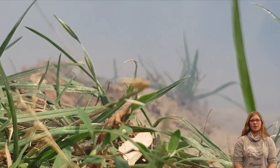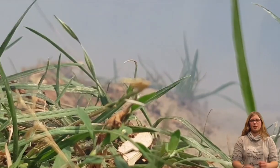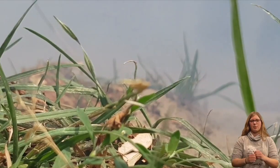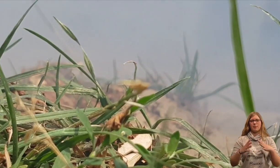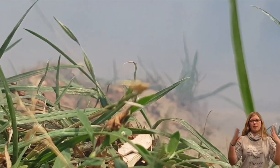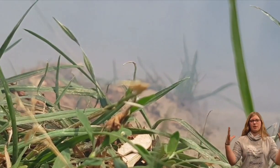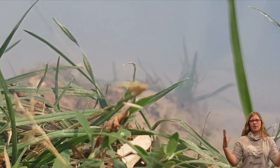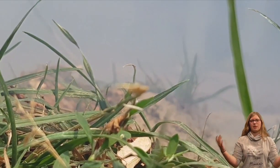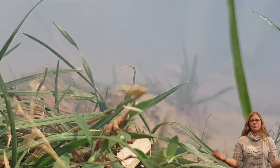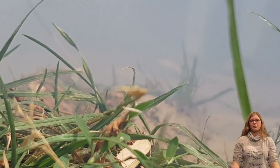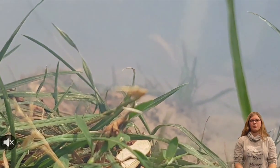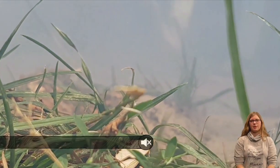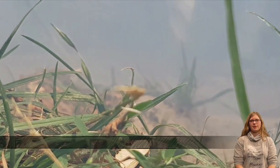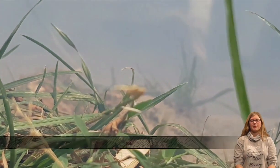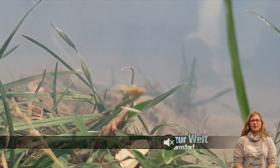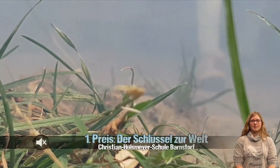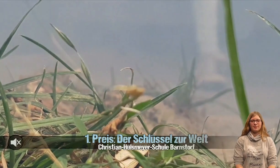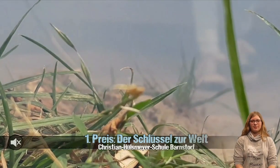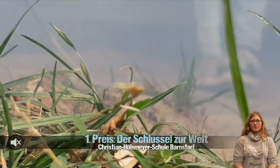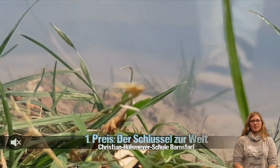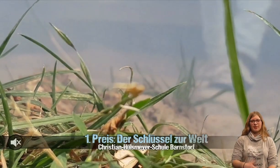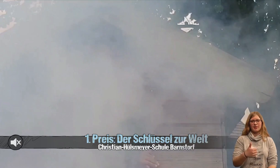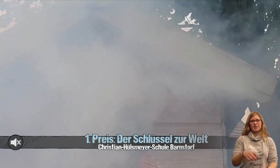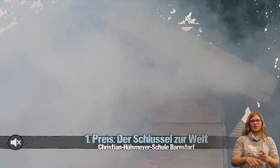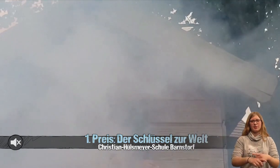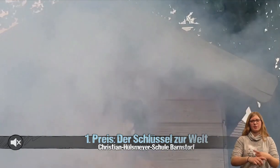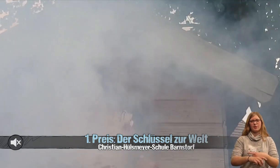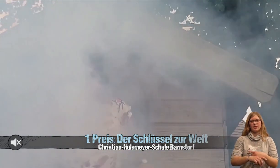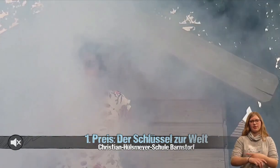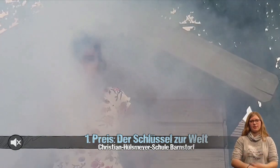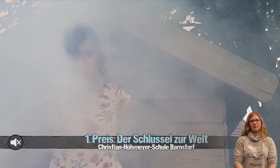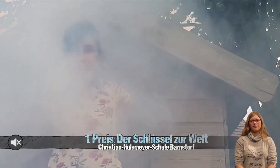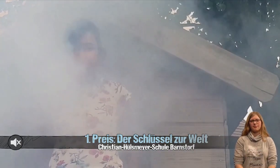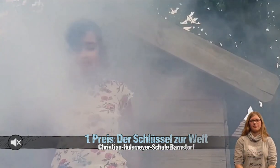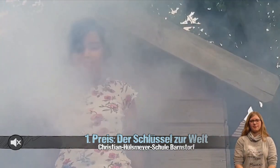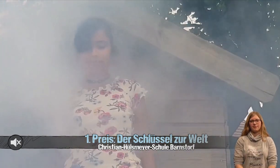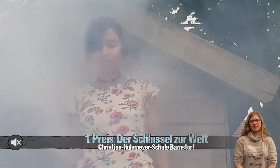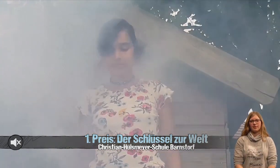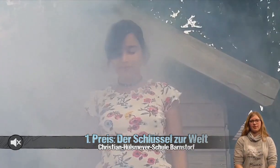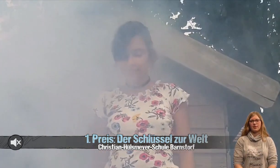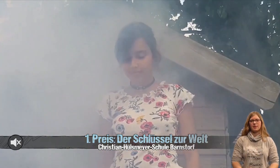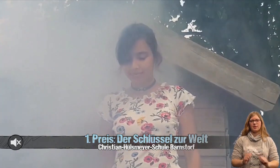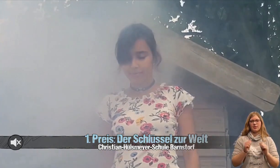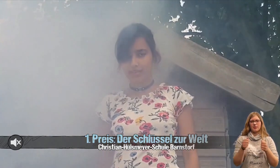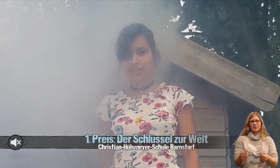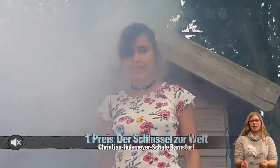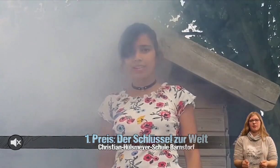(Musik) Eine Bombe explodiert Eine Sekunde.